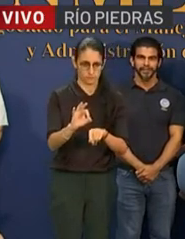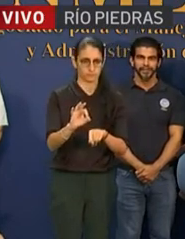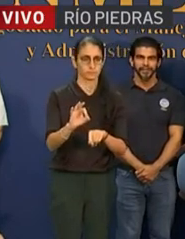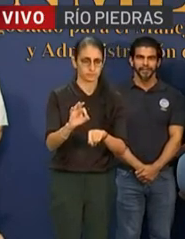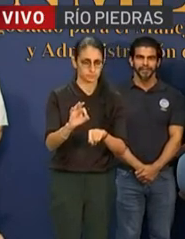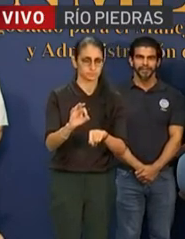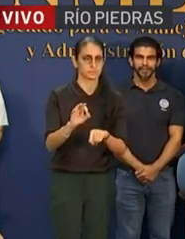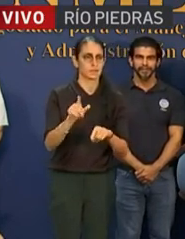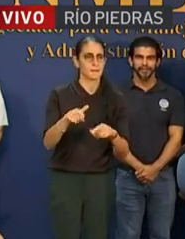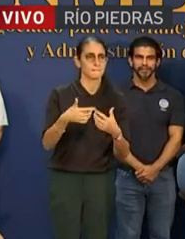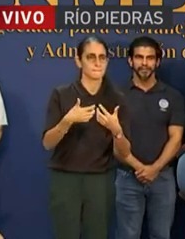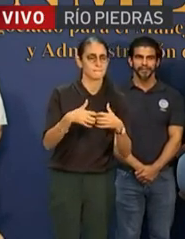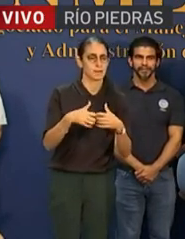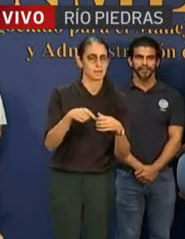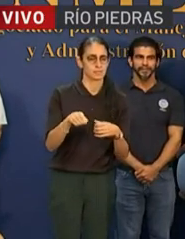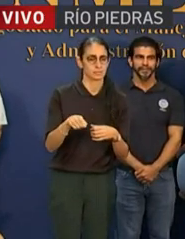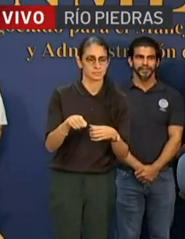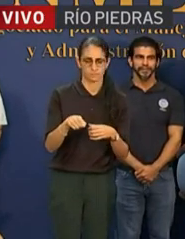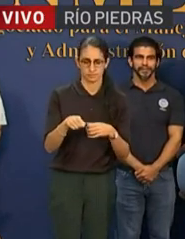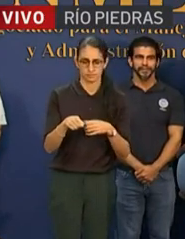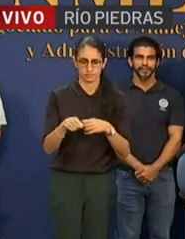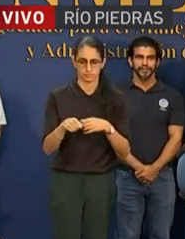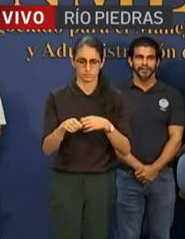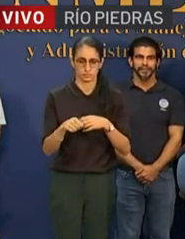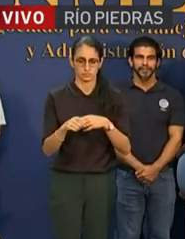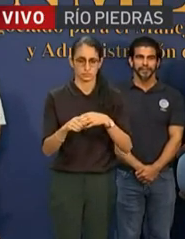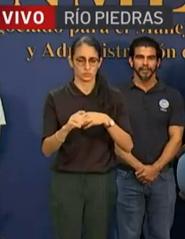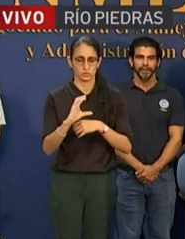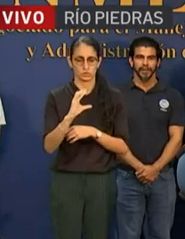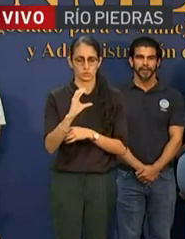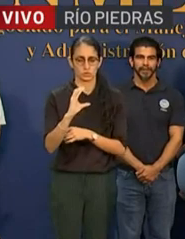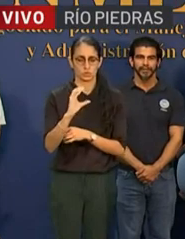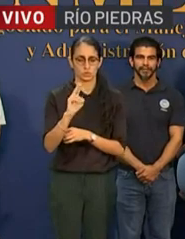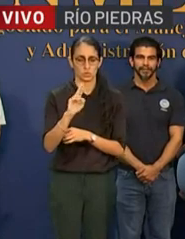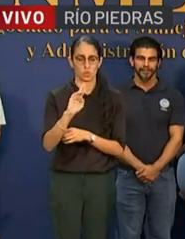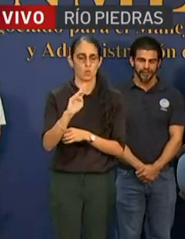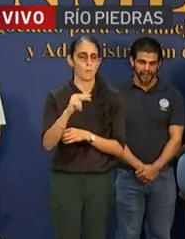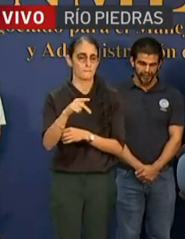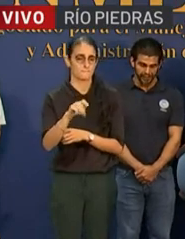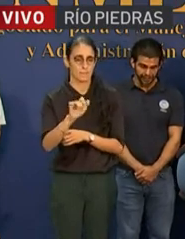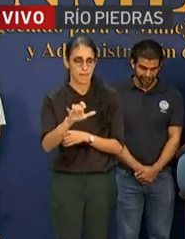ALGUNA MISMO UNA DE LAS